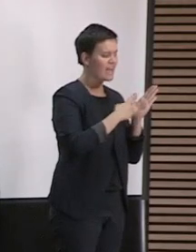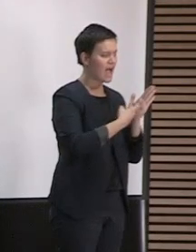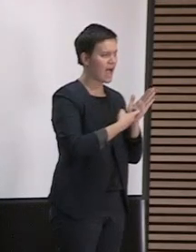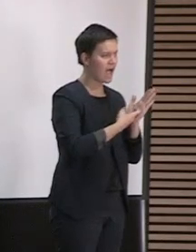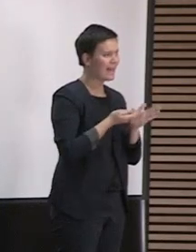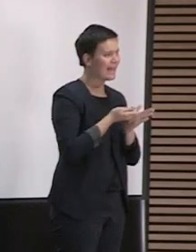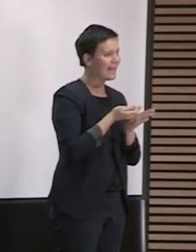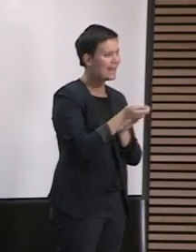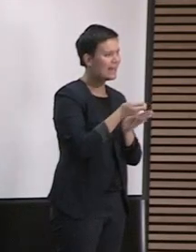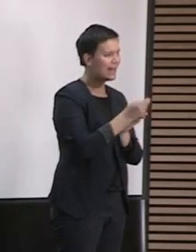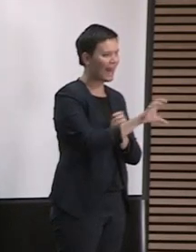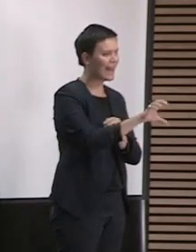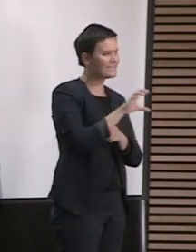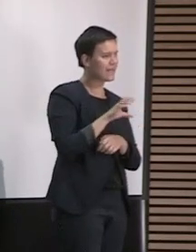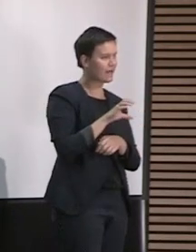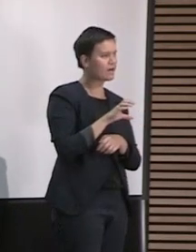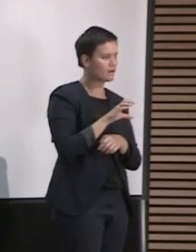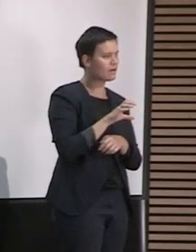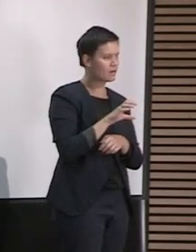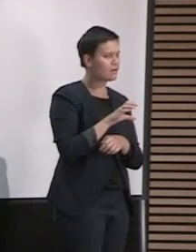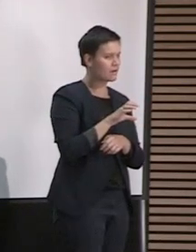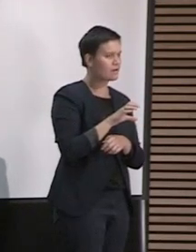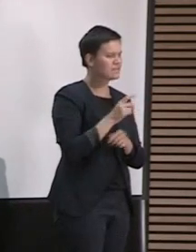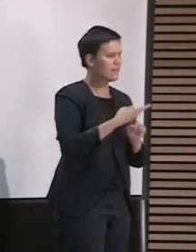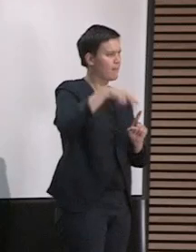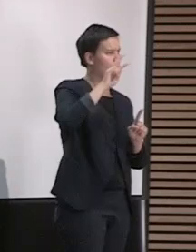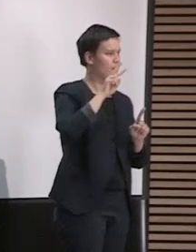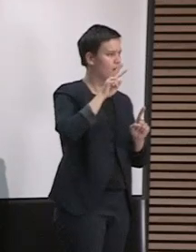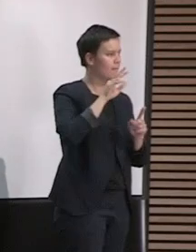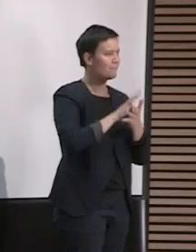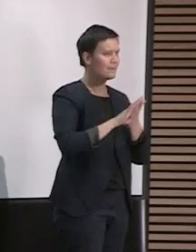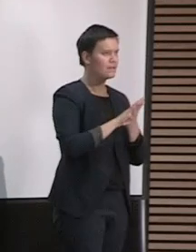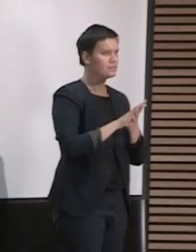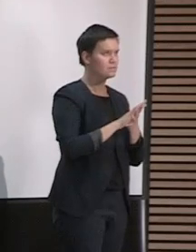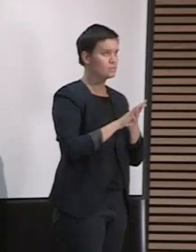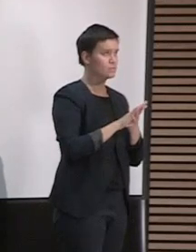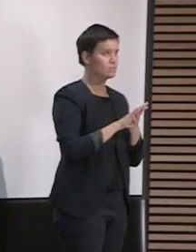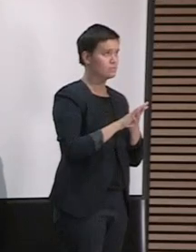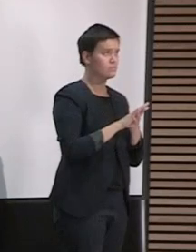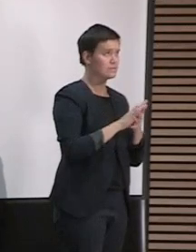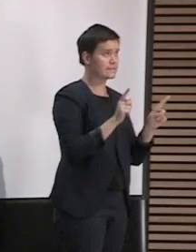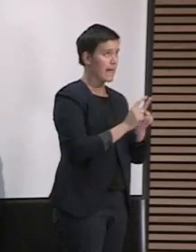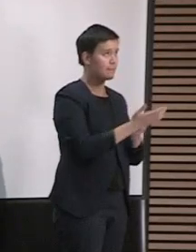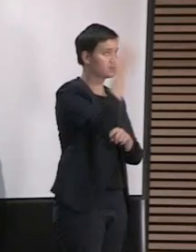tuku mokete. Na runga i tenei,